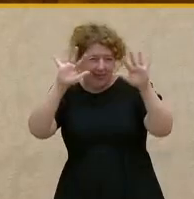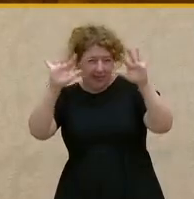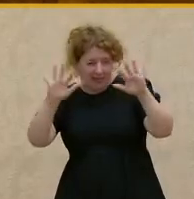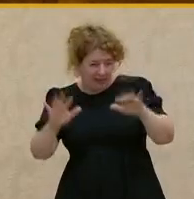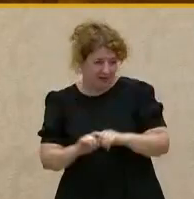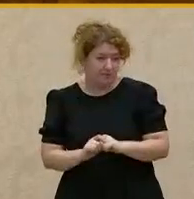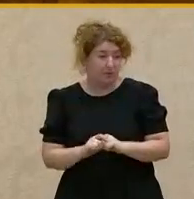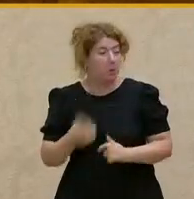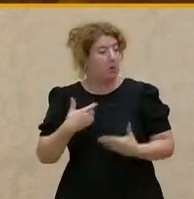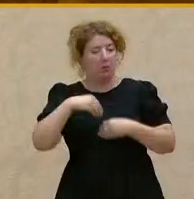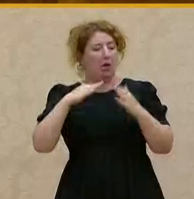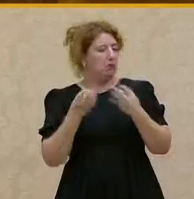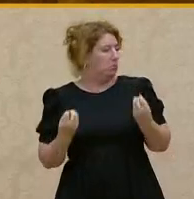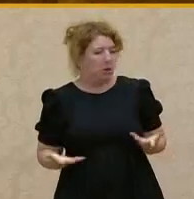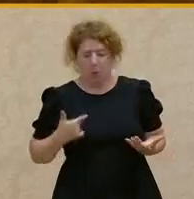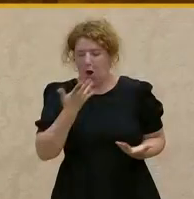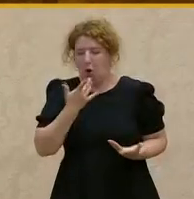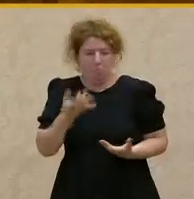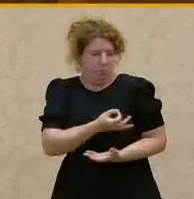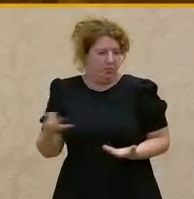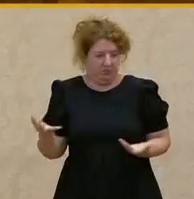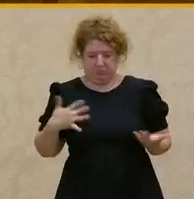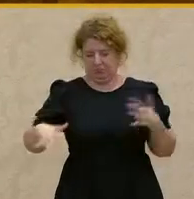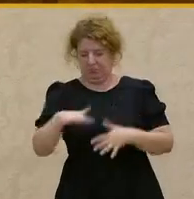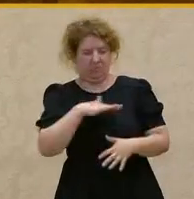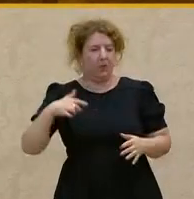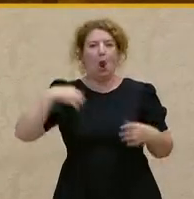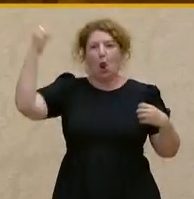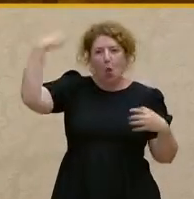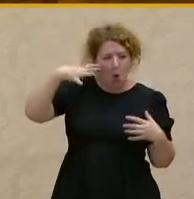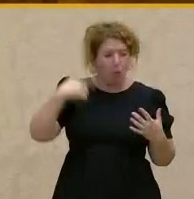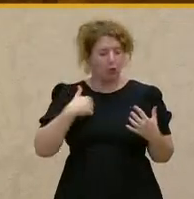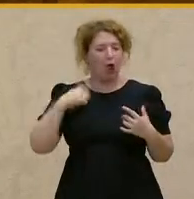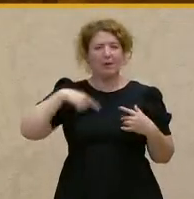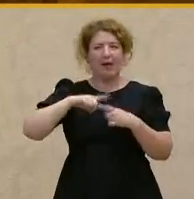casa yo me ubico bien porque ya me lo conozco. Porque tengo más luz, me la adapto. En la cocina,